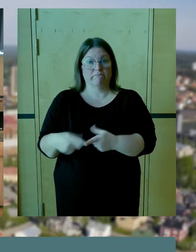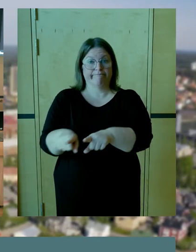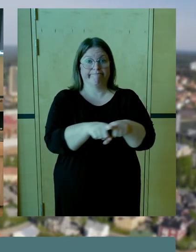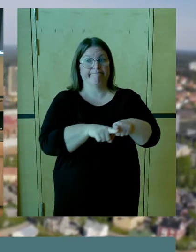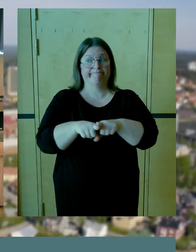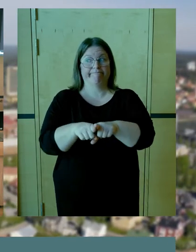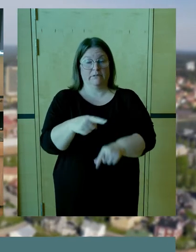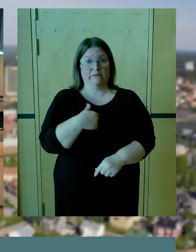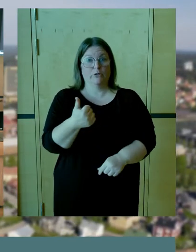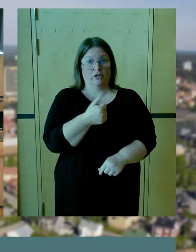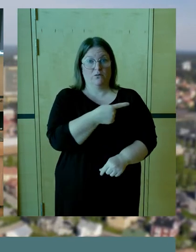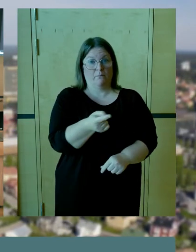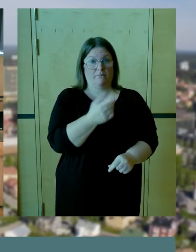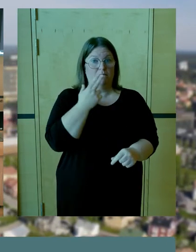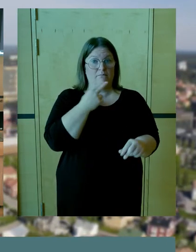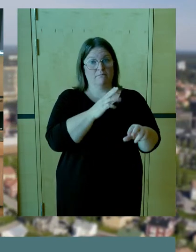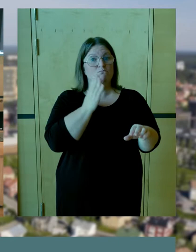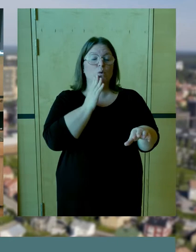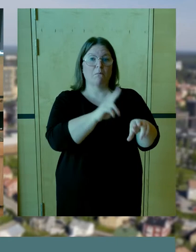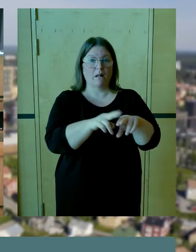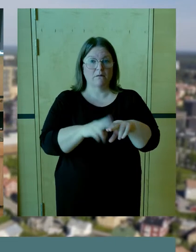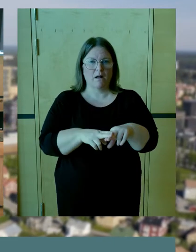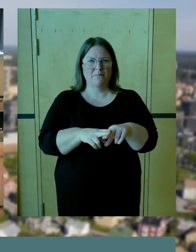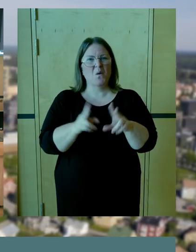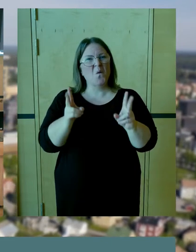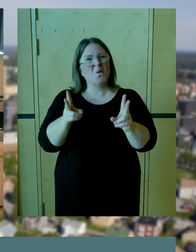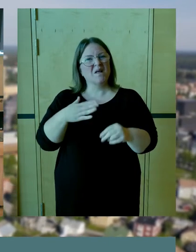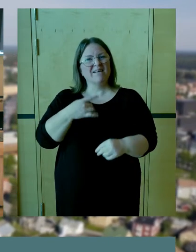Och sen vill jag säga en sak till här Om man säger att man tar in där de stannar kost